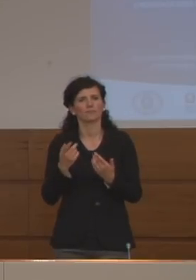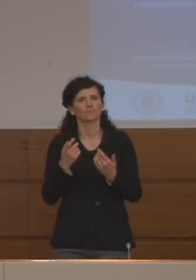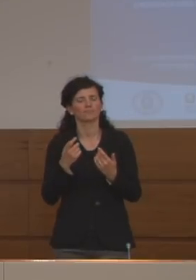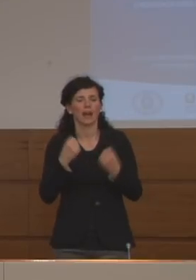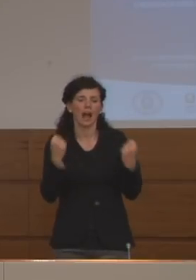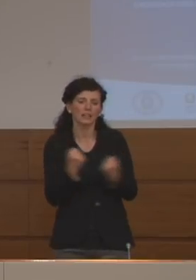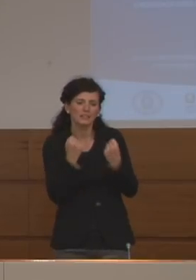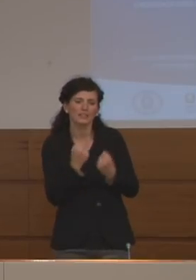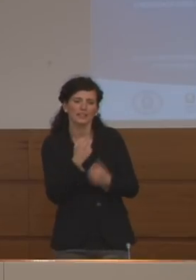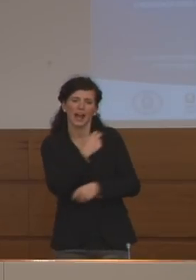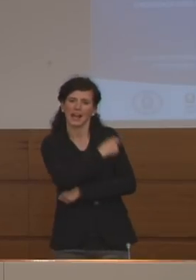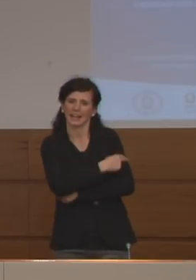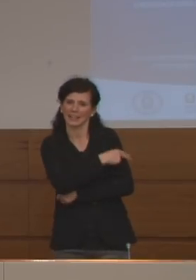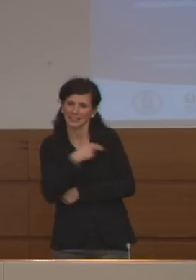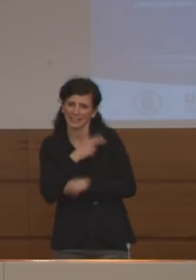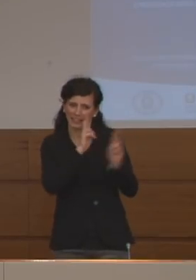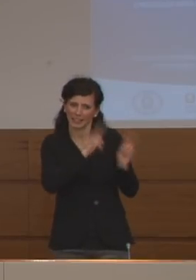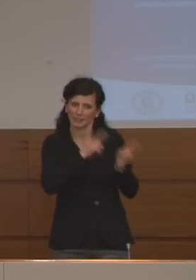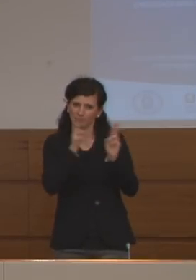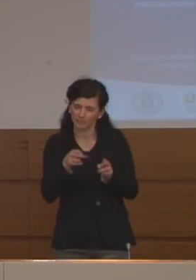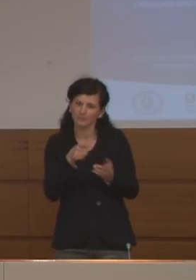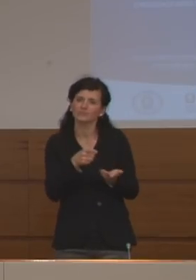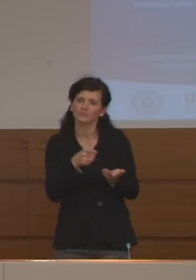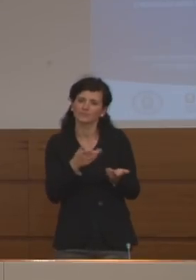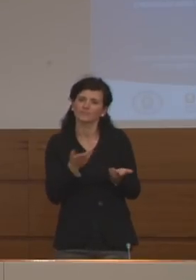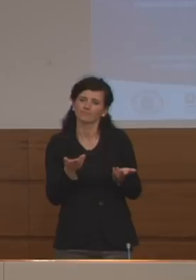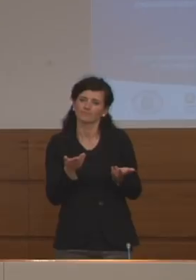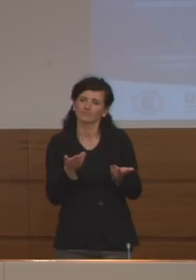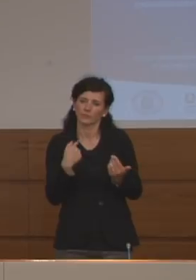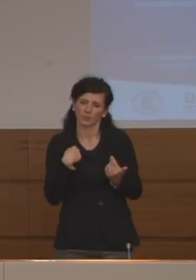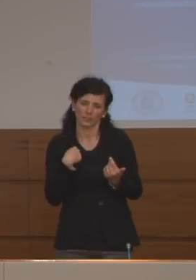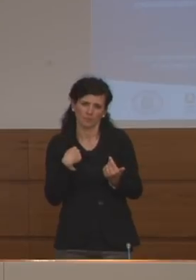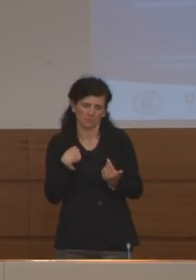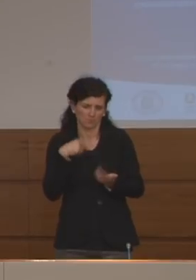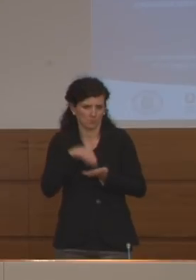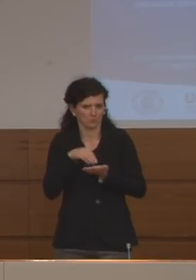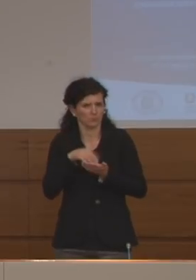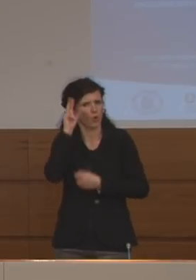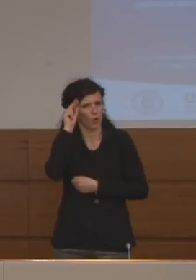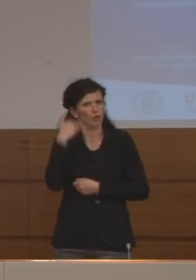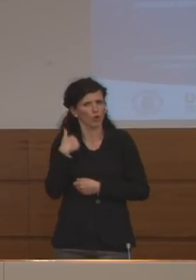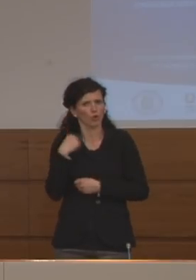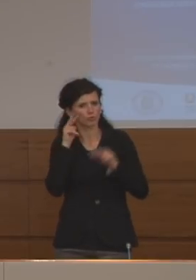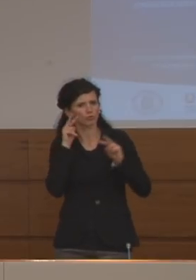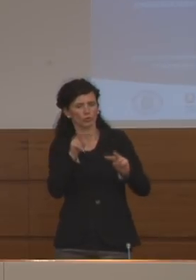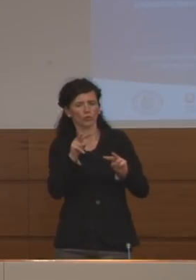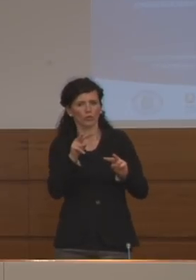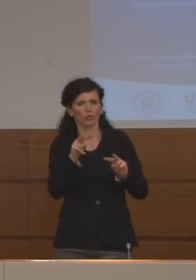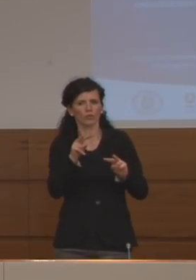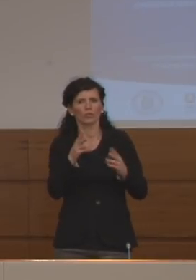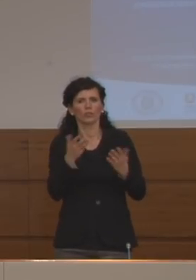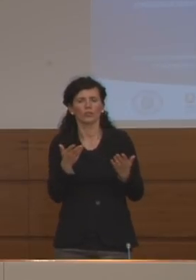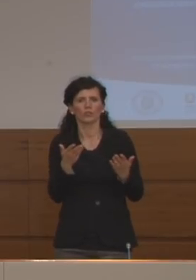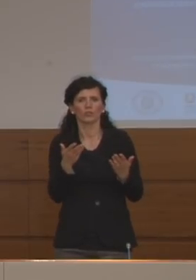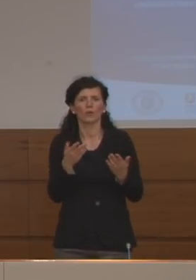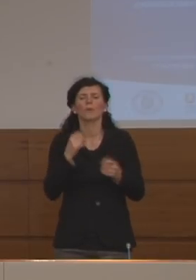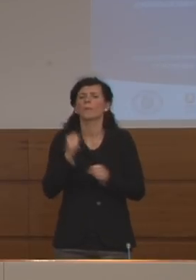Probabilmente la parte che ancora di più mi piace del mio lavoro